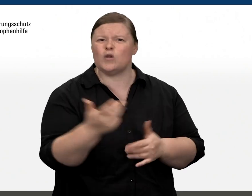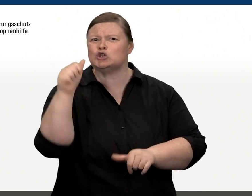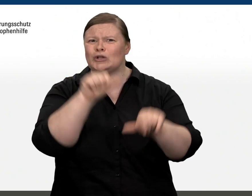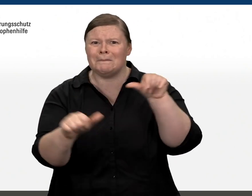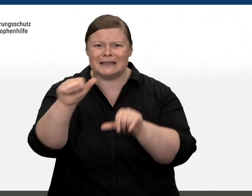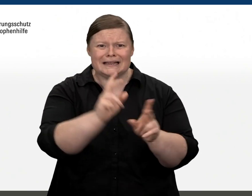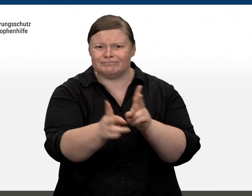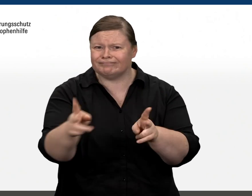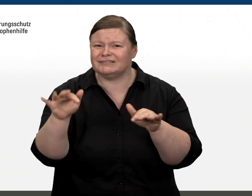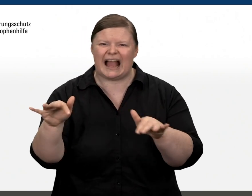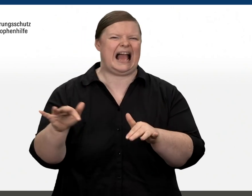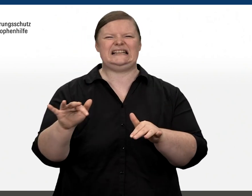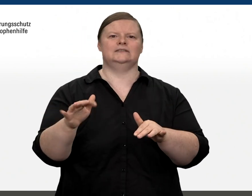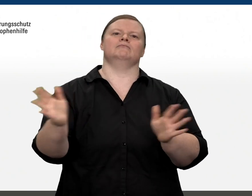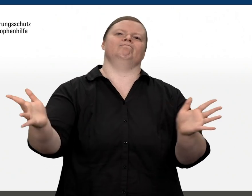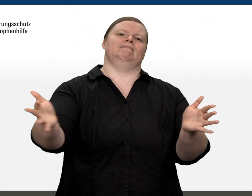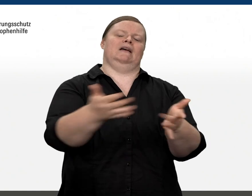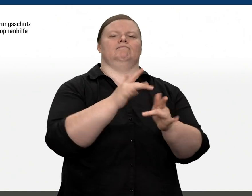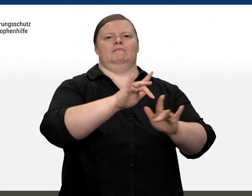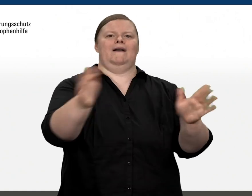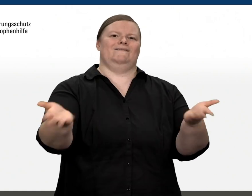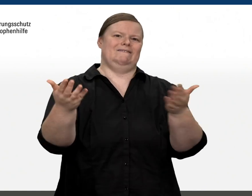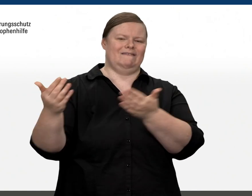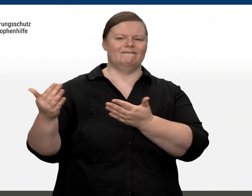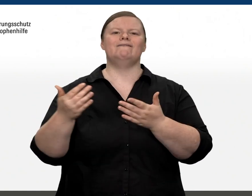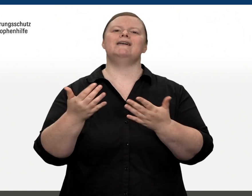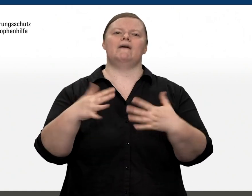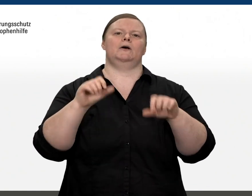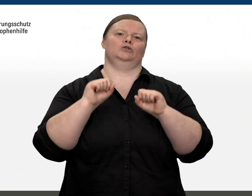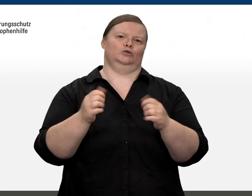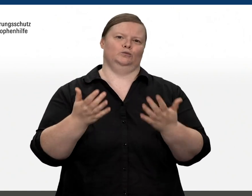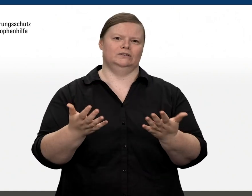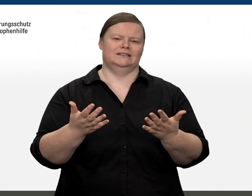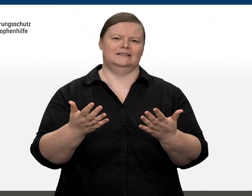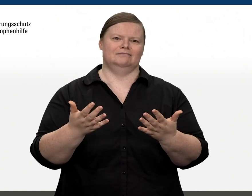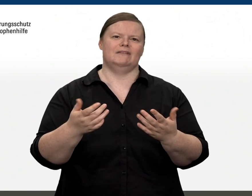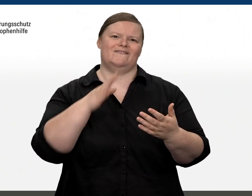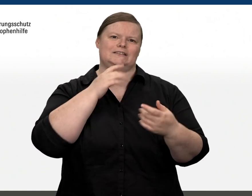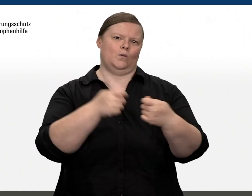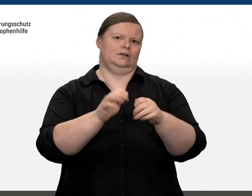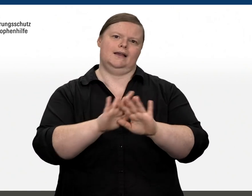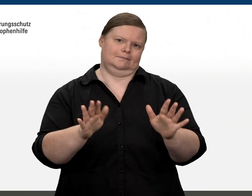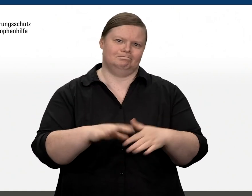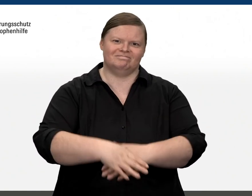oder Chemikalien nicht vom Wasser erreicht werden können.